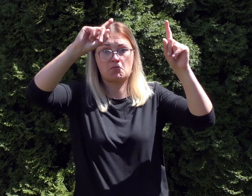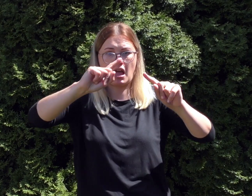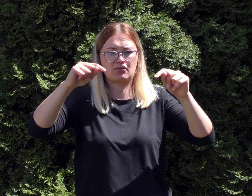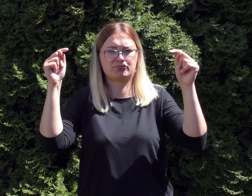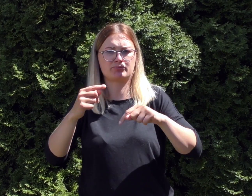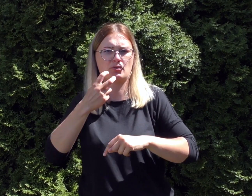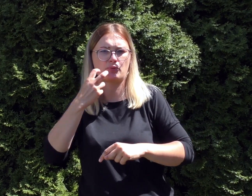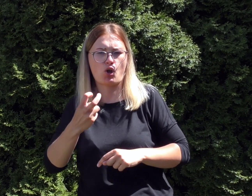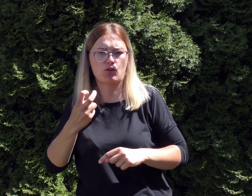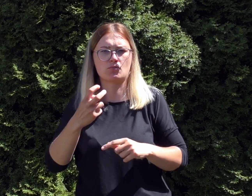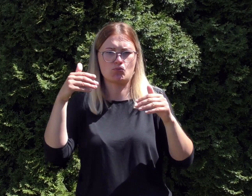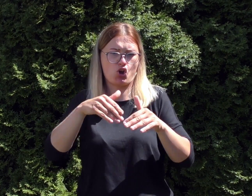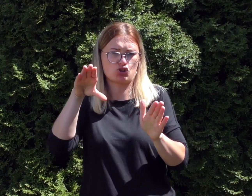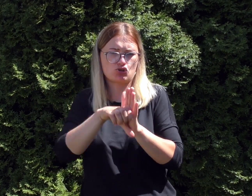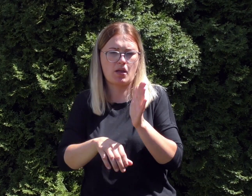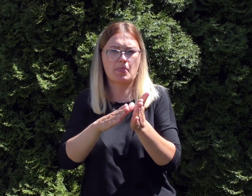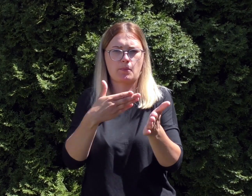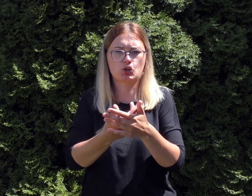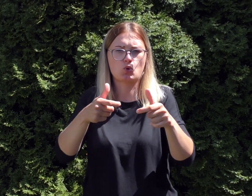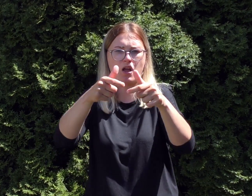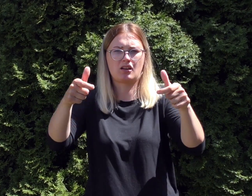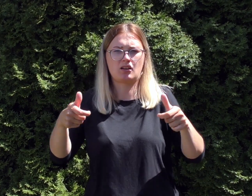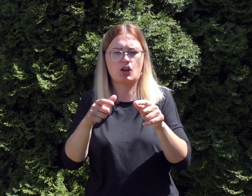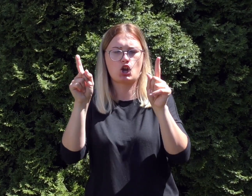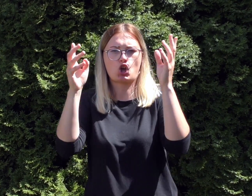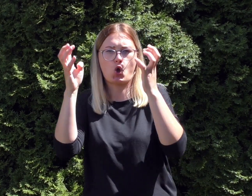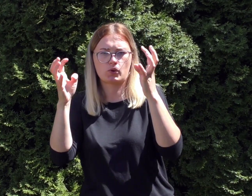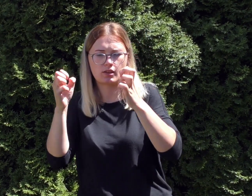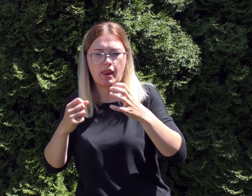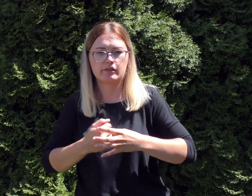Zdarza się, że podczas burzy dochodzi do spięcia i może zepsuć się na przykład router.